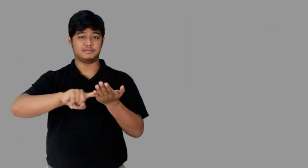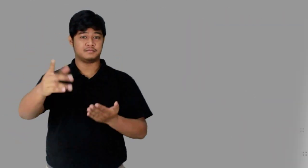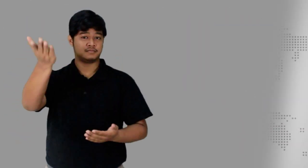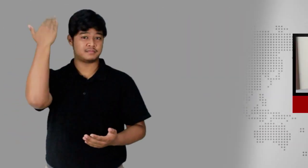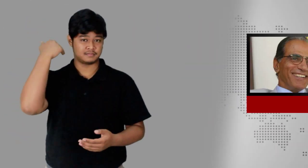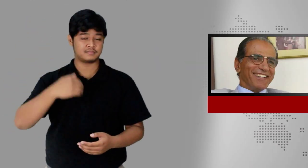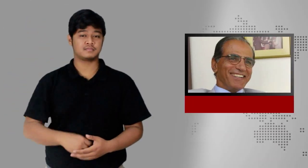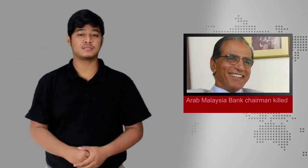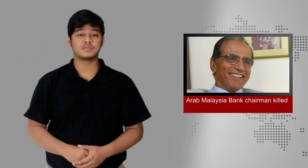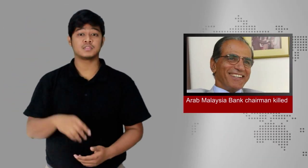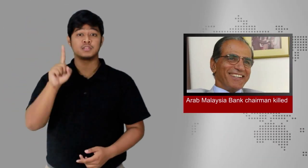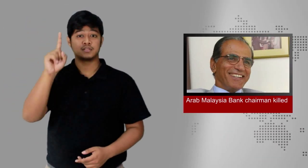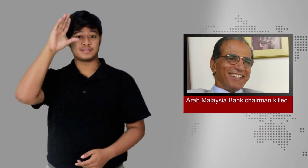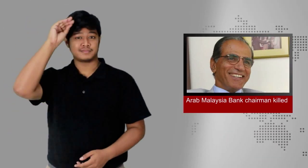Hari isnin minggu lepas.